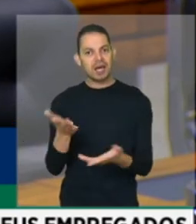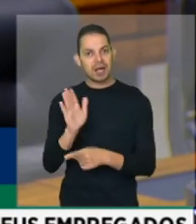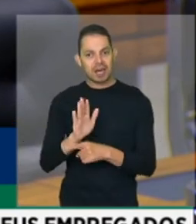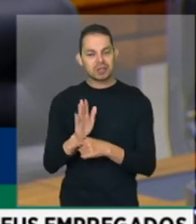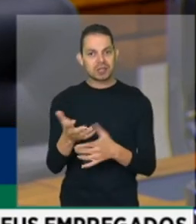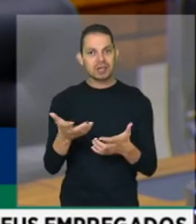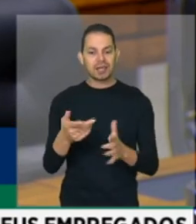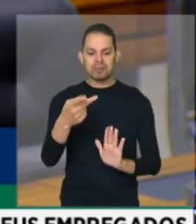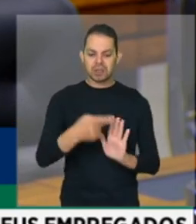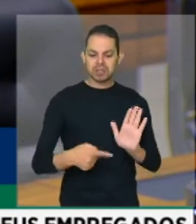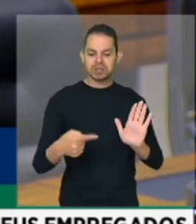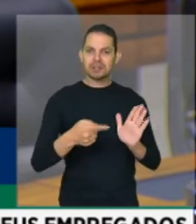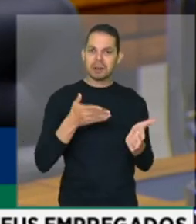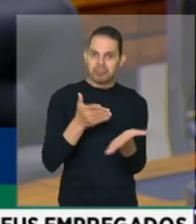PROJETO, SENHOR PRESIDENTE,